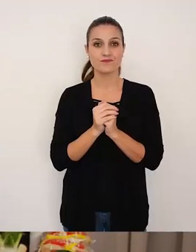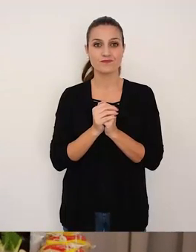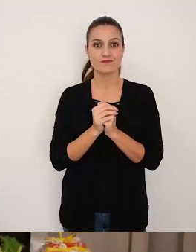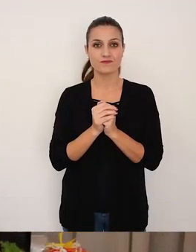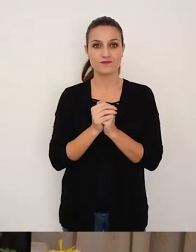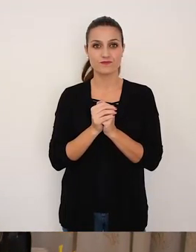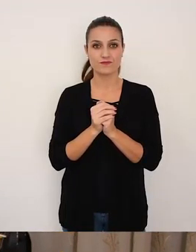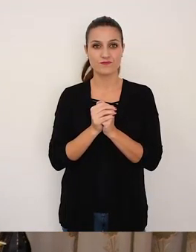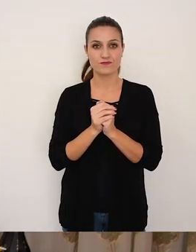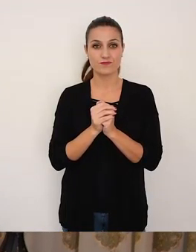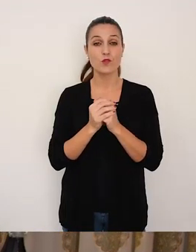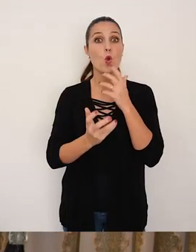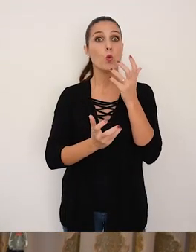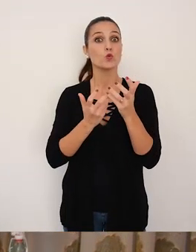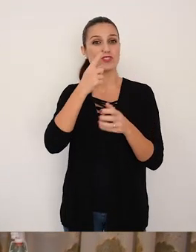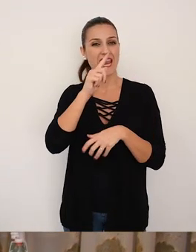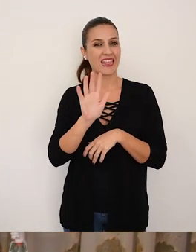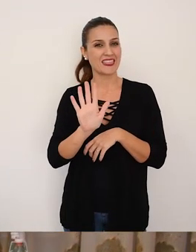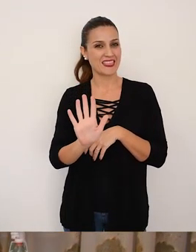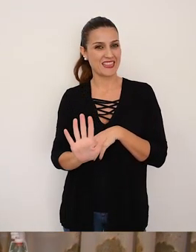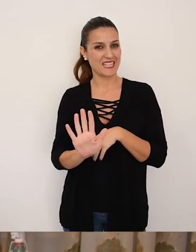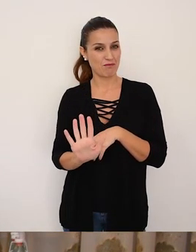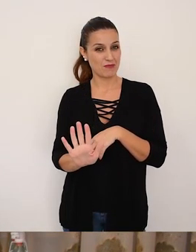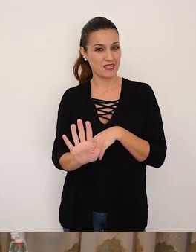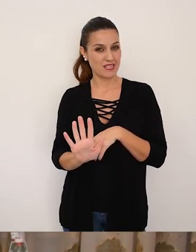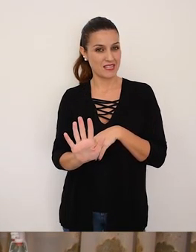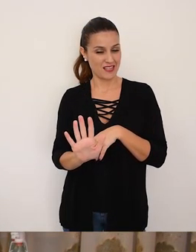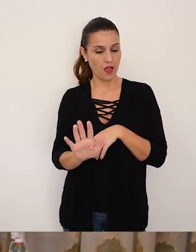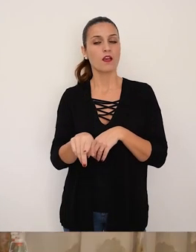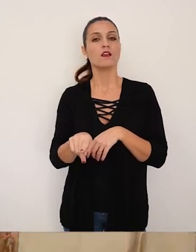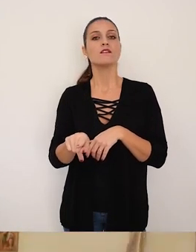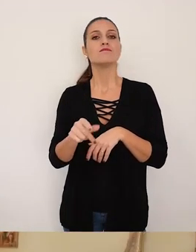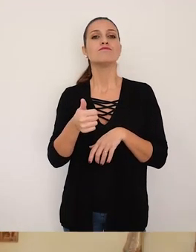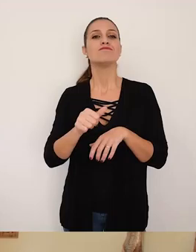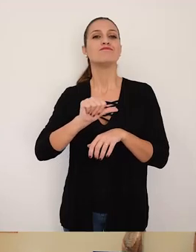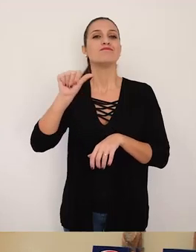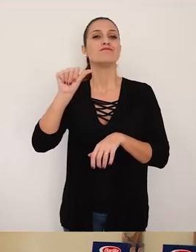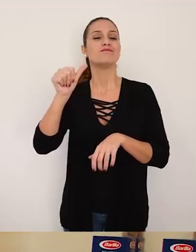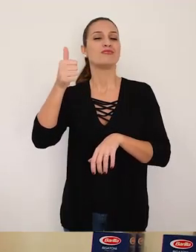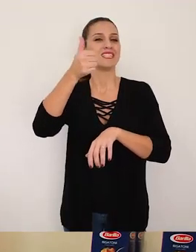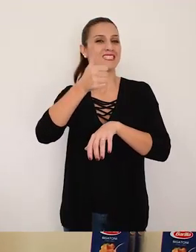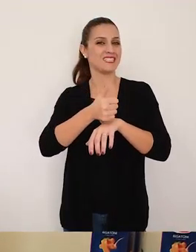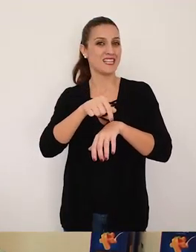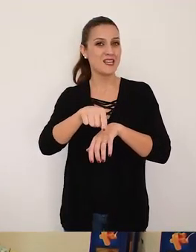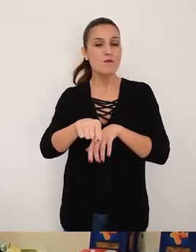La cucina tipica si rende protagonista nelle celebri “tavole di San Giuseppe”, antica